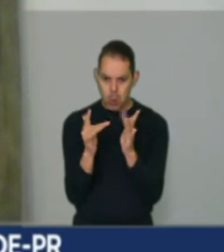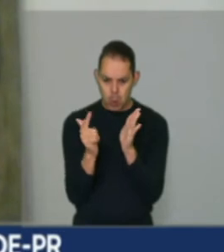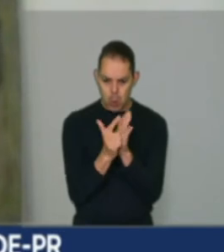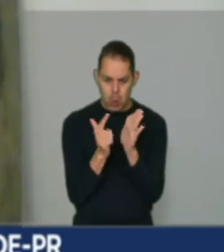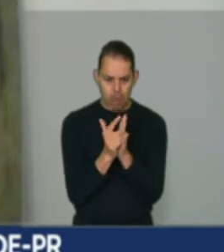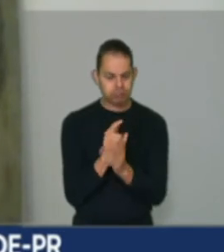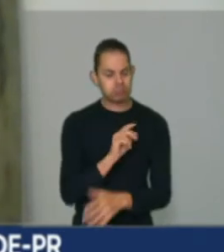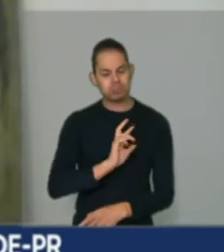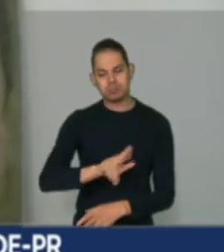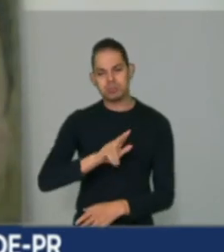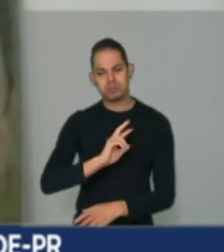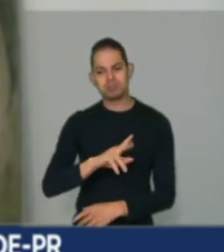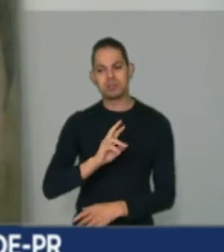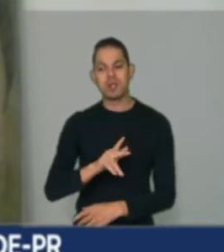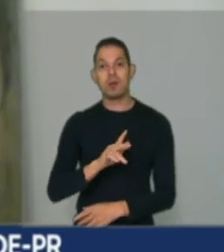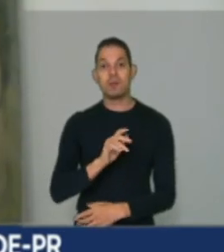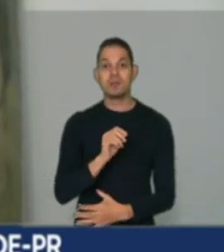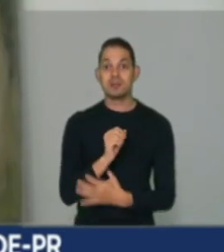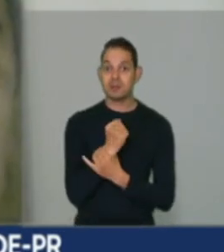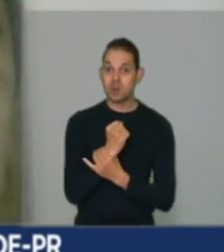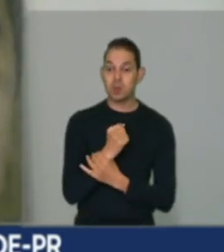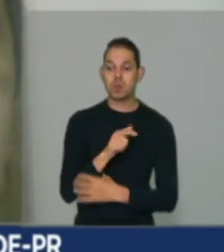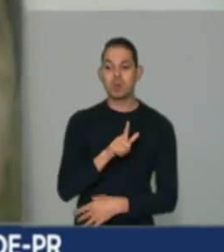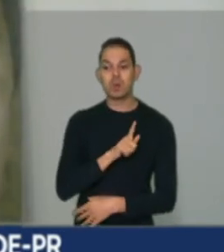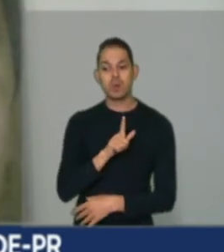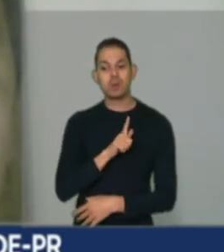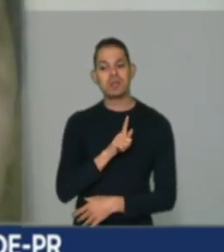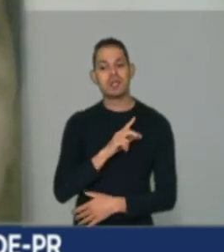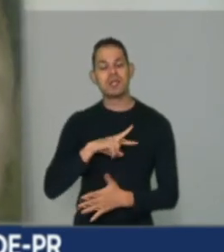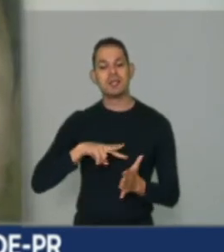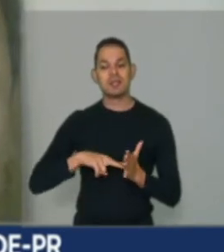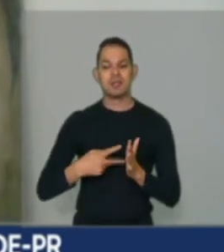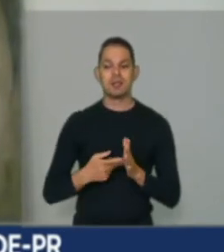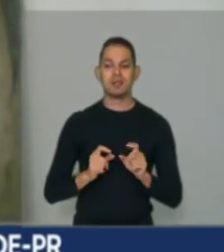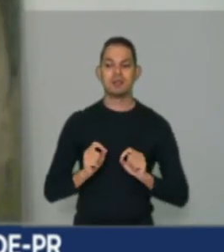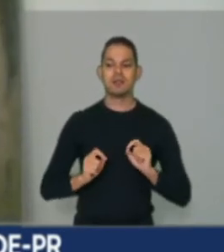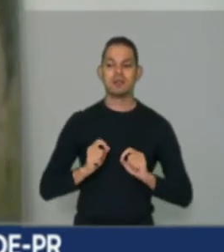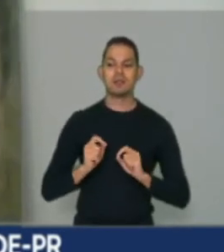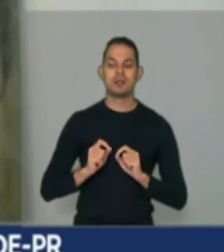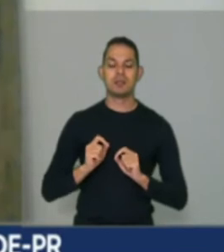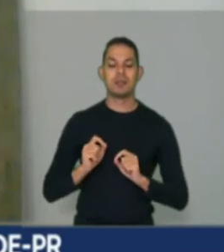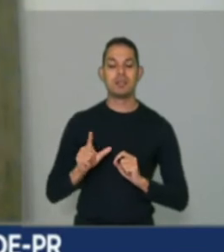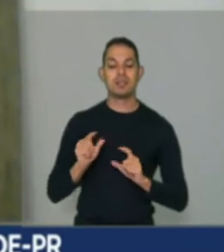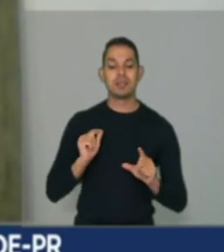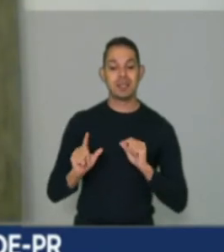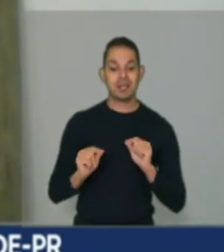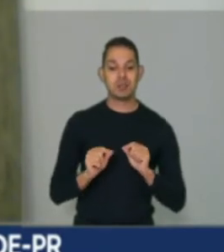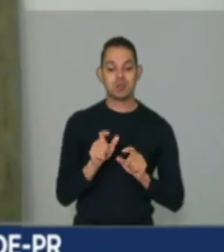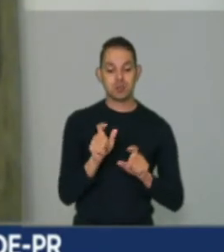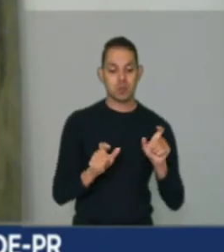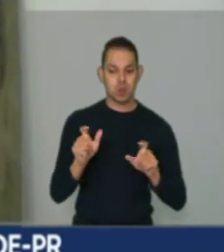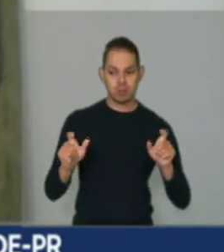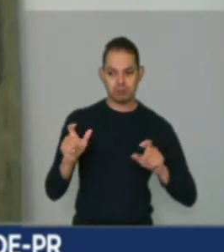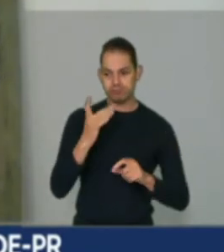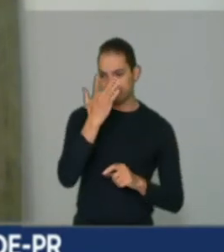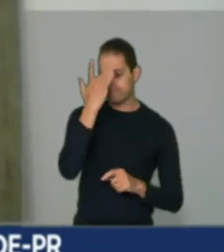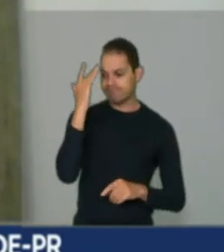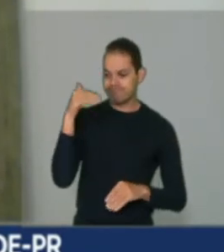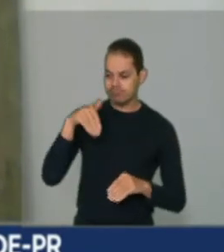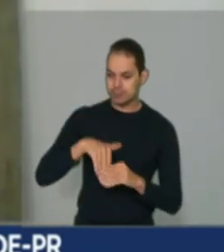VOTO IMPRESSO. ELE É SEGURO E REPRESENTA A ESCOLHA DO ELEITOR. POR ISSO, PRESIDENTE, VOTAÇÃO ELETRÔNICA É A